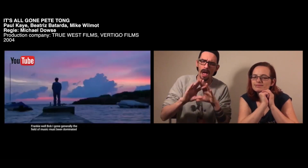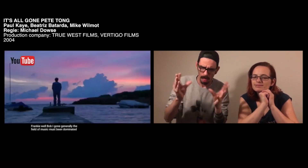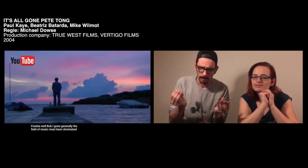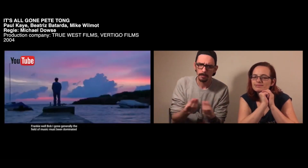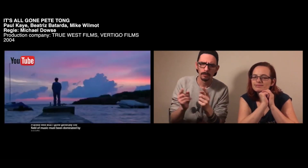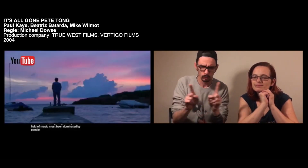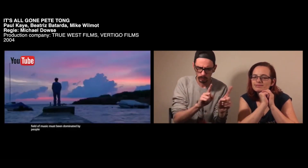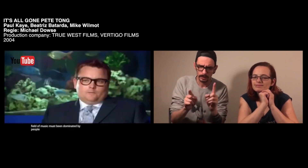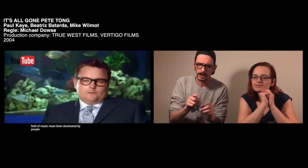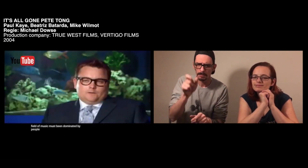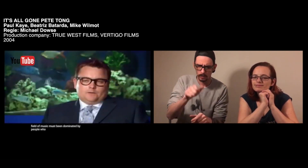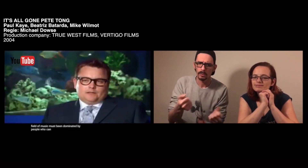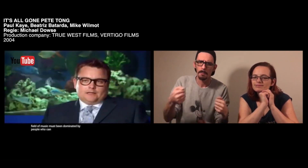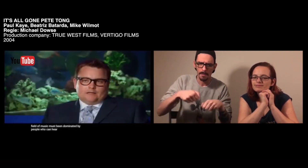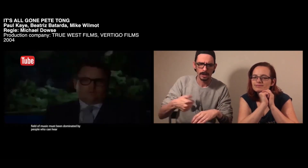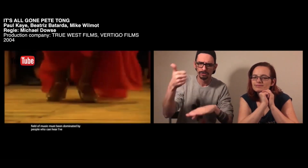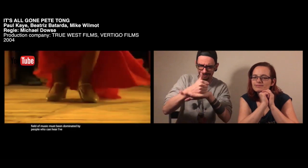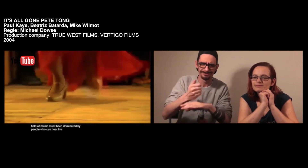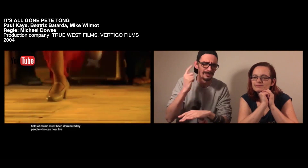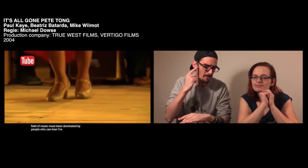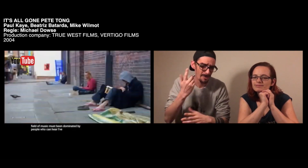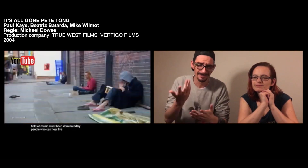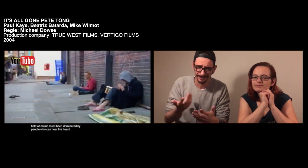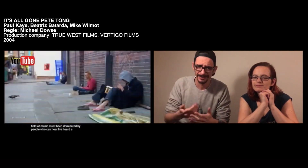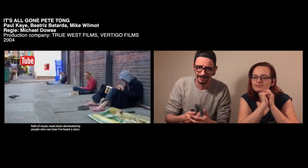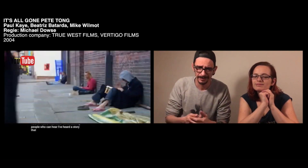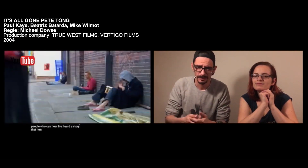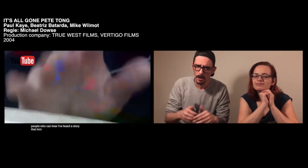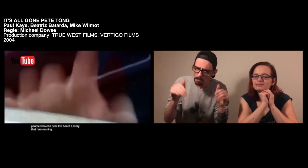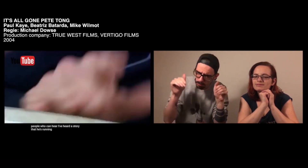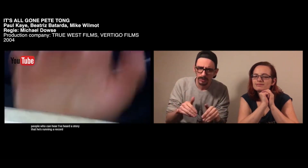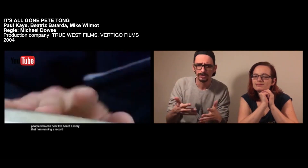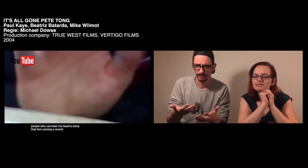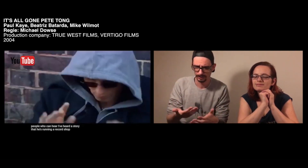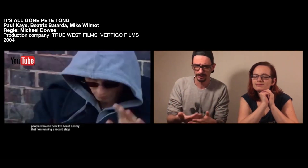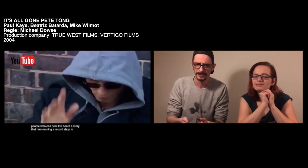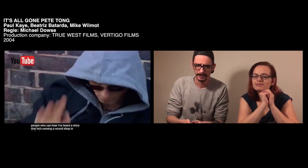[Generell muss das Musikfeld von Menschen dominiert werden, die hören können]